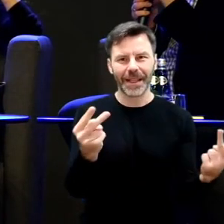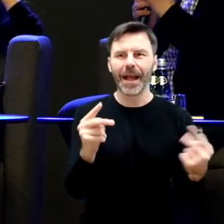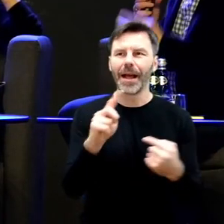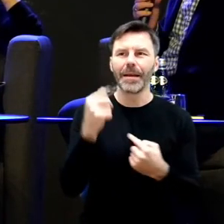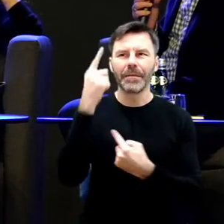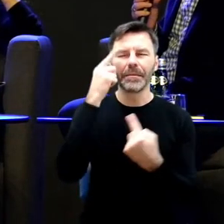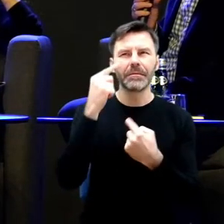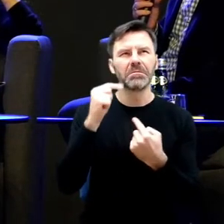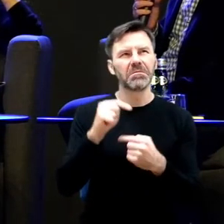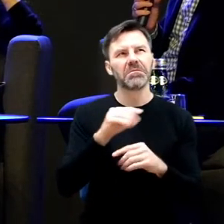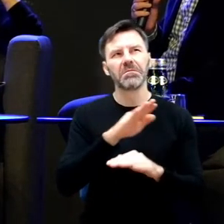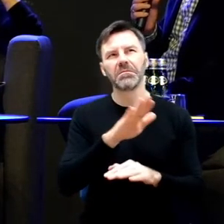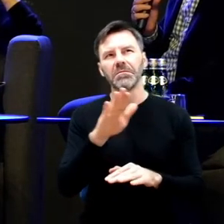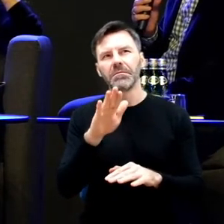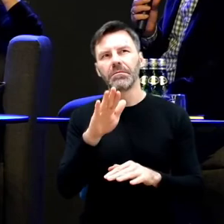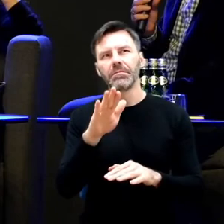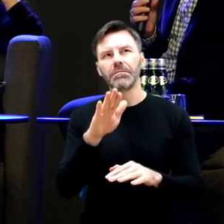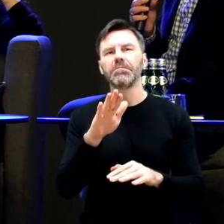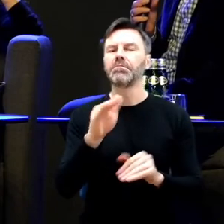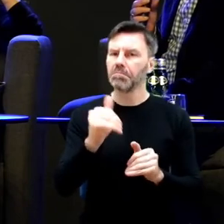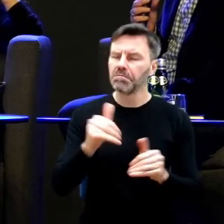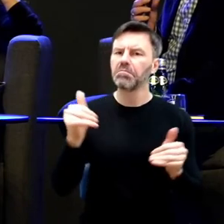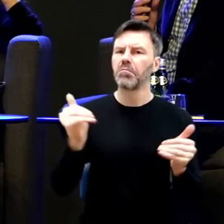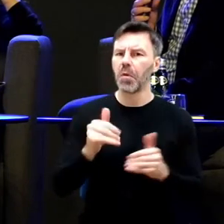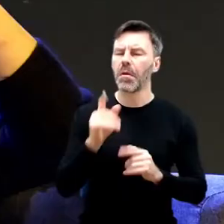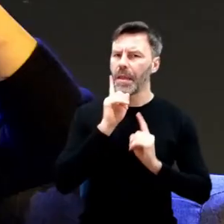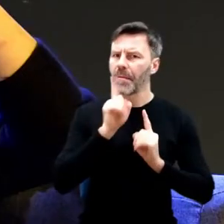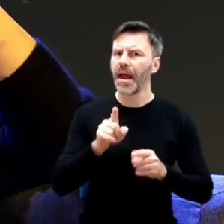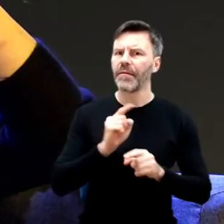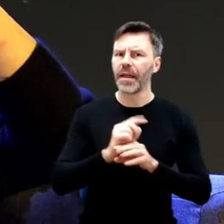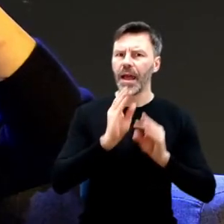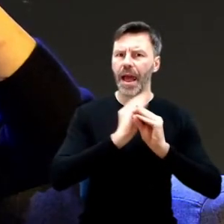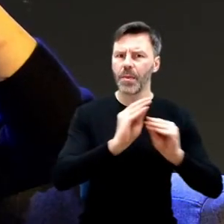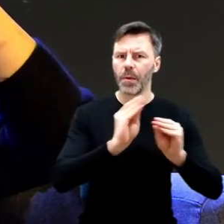że ta edukacja faktycznie ma znaczenie